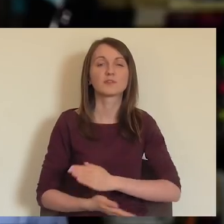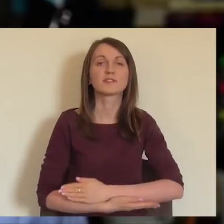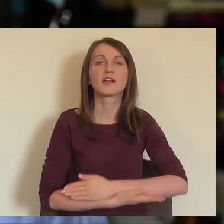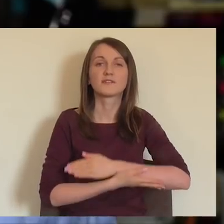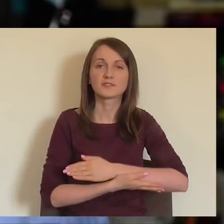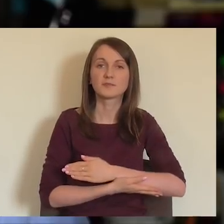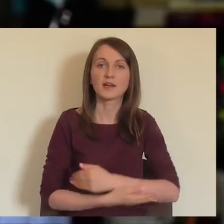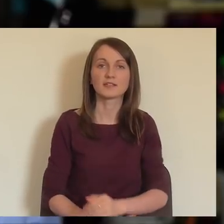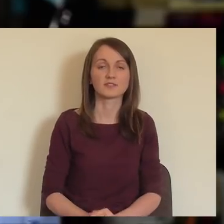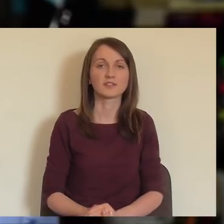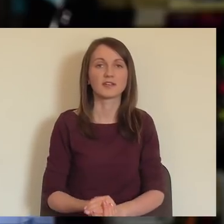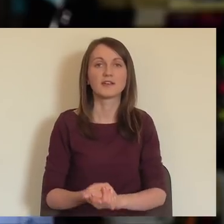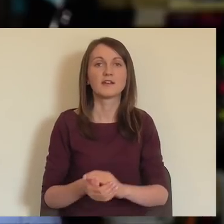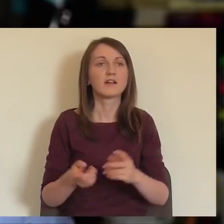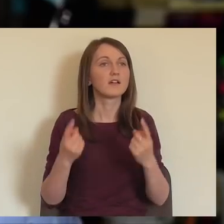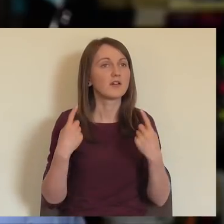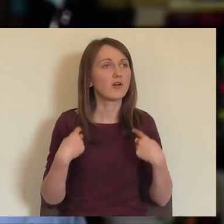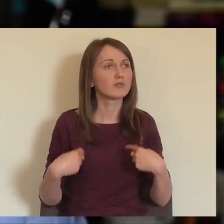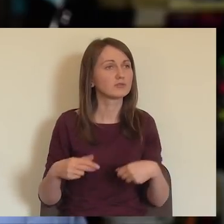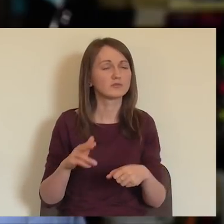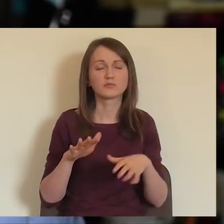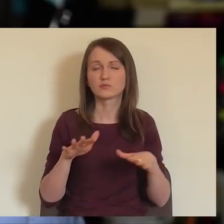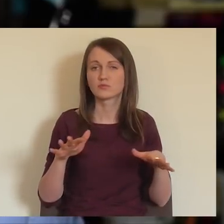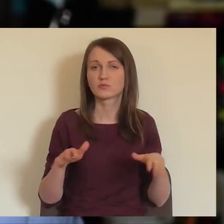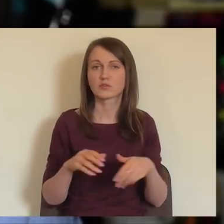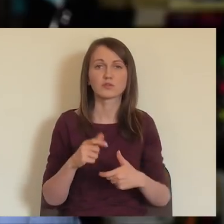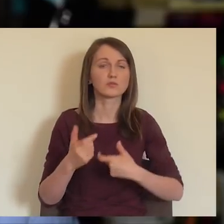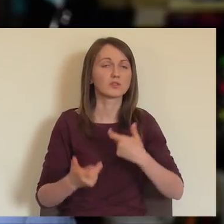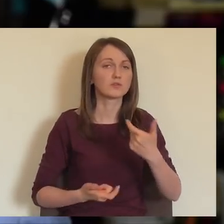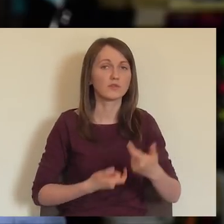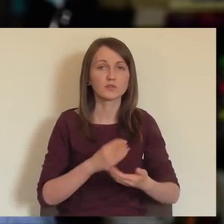które nas tutaj wspierają, czyli osobom, które tworzą treść,